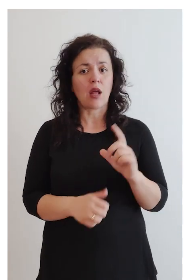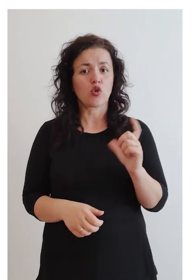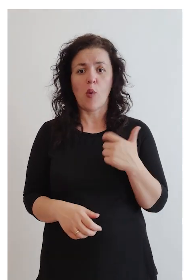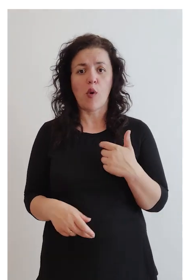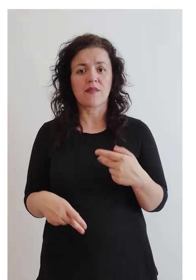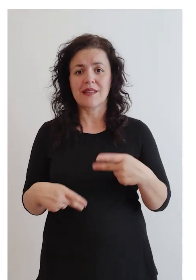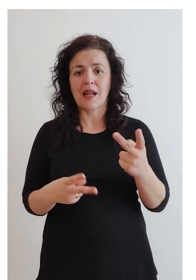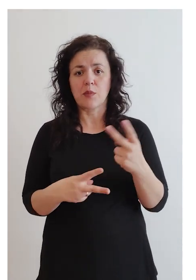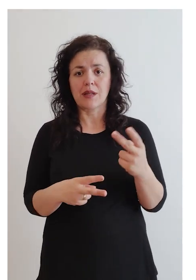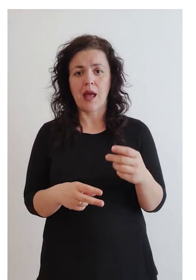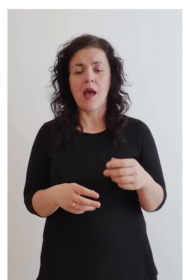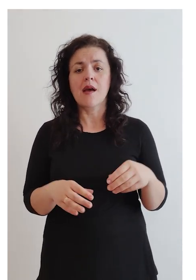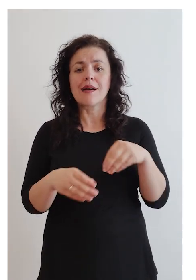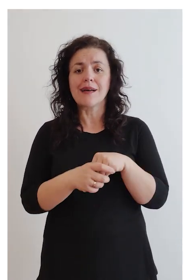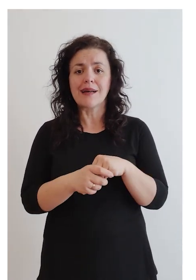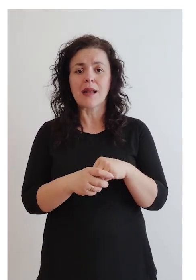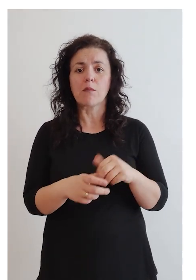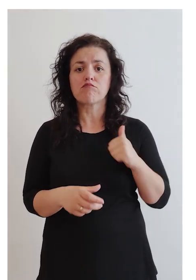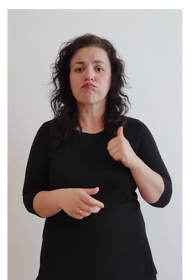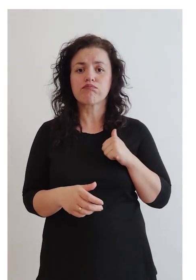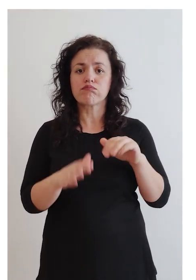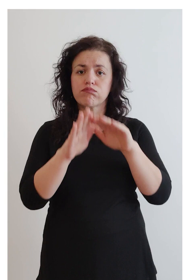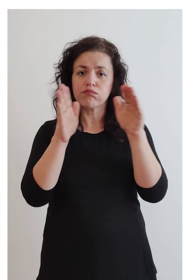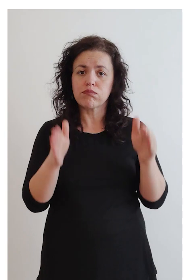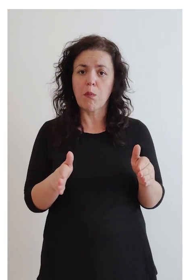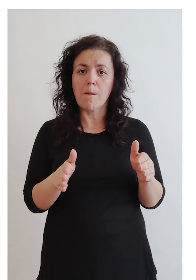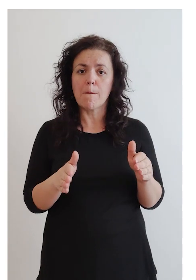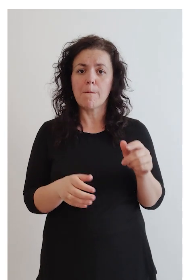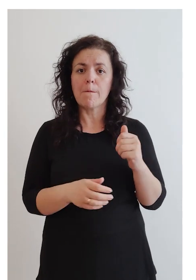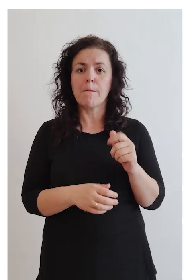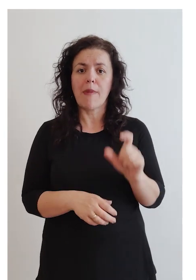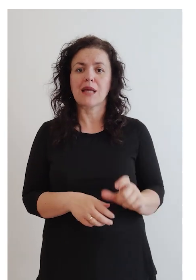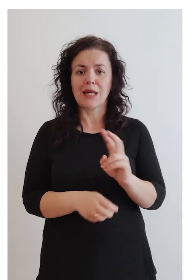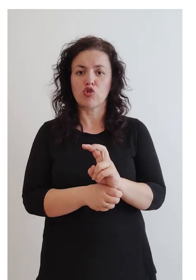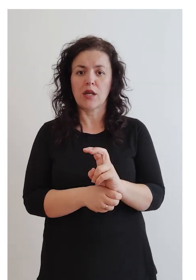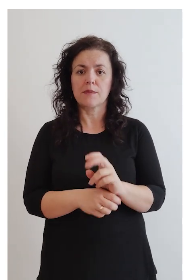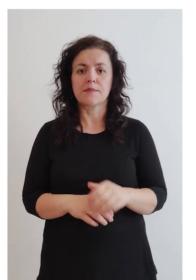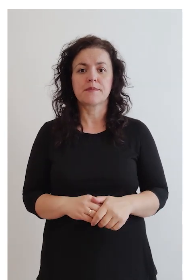Ocazional, bagajele se pierd complet și nu pot fi recuperate